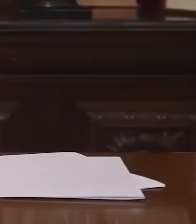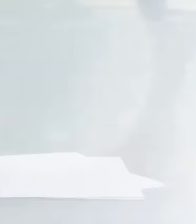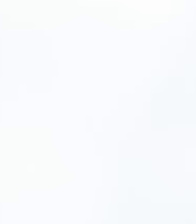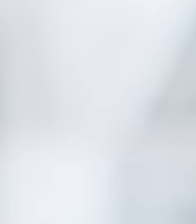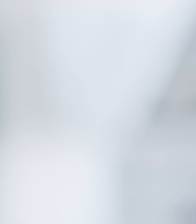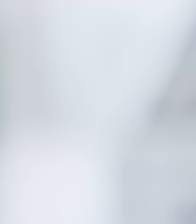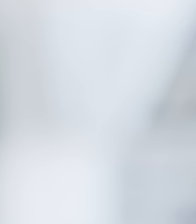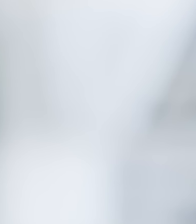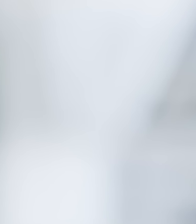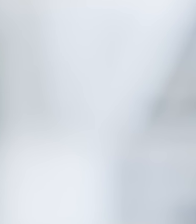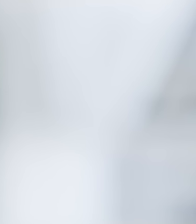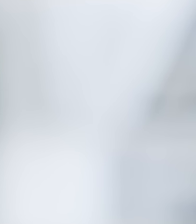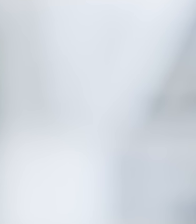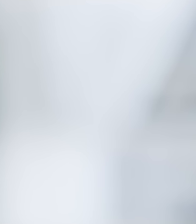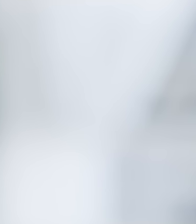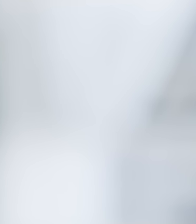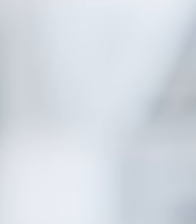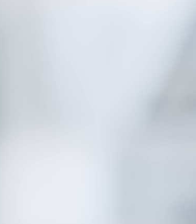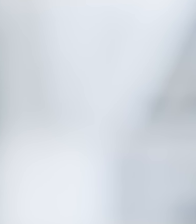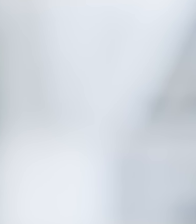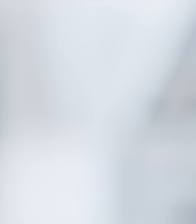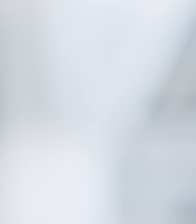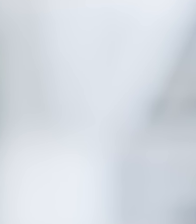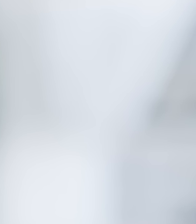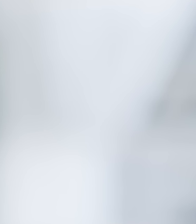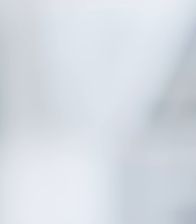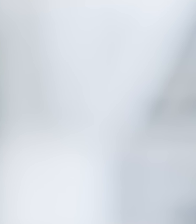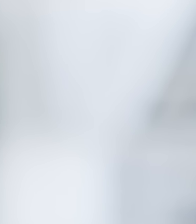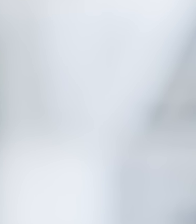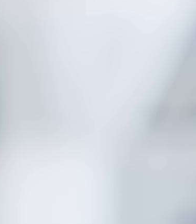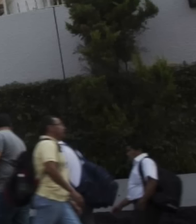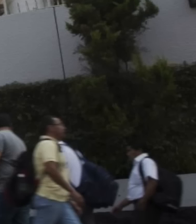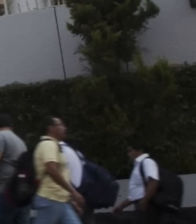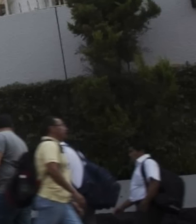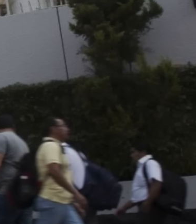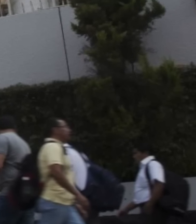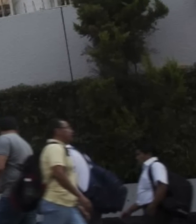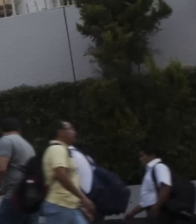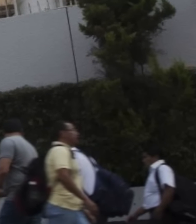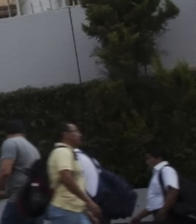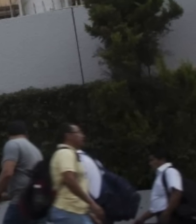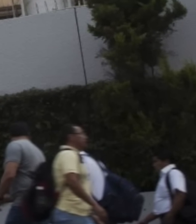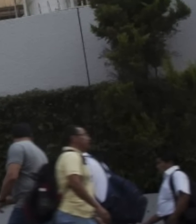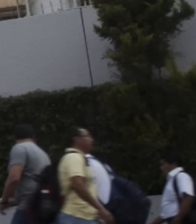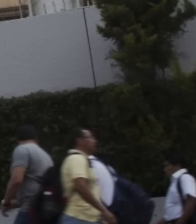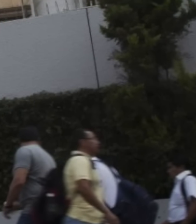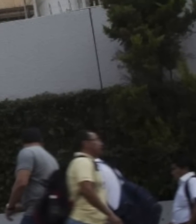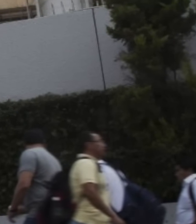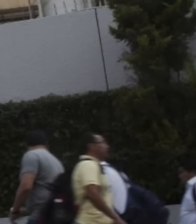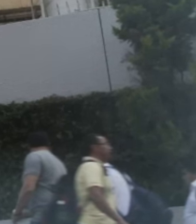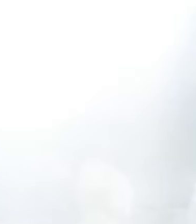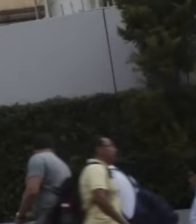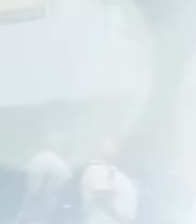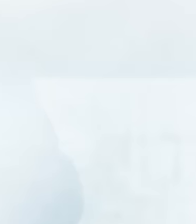el presupuesto a niveles mínimos. A empresas como TV Azteca no se les da un solo peso. Esta asfixia